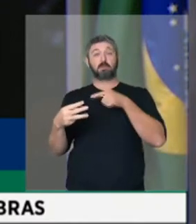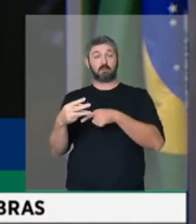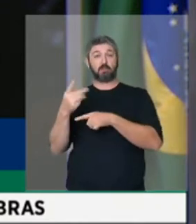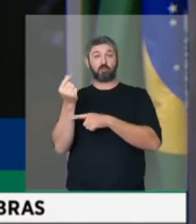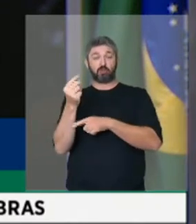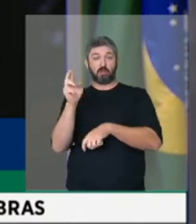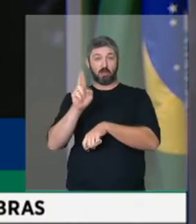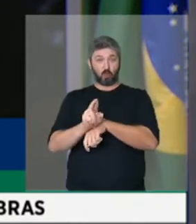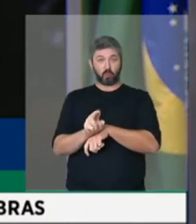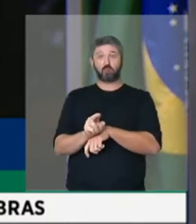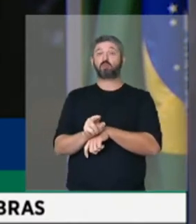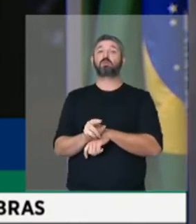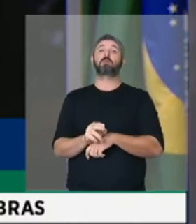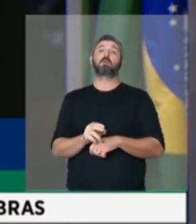ESTAMOS FALANDO DAS SOBRAS EXCEDENTES DE RECURSOS DE